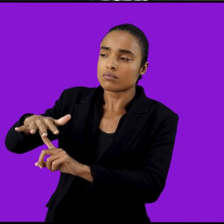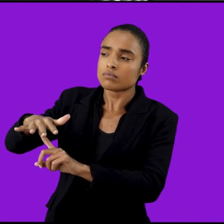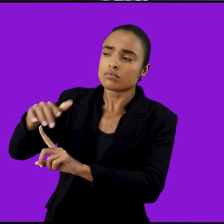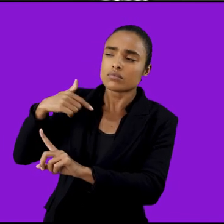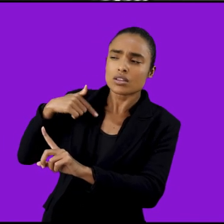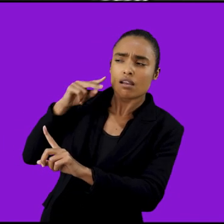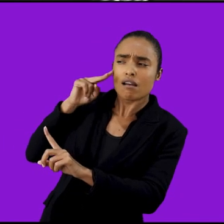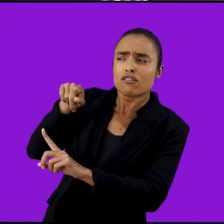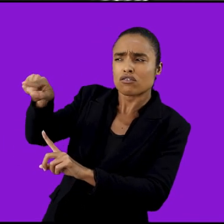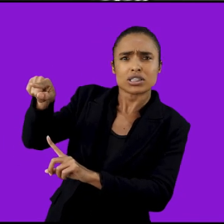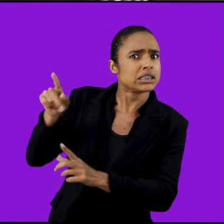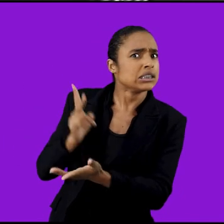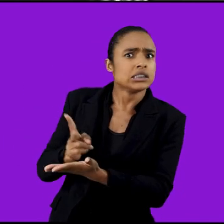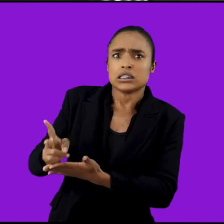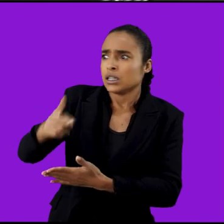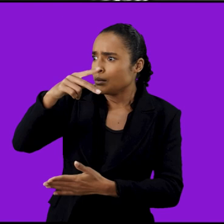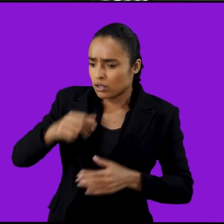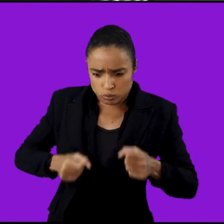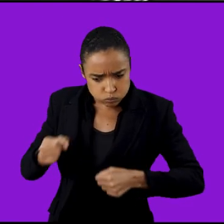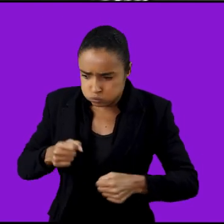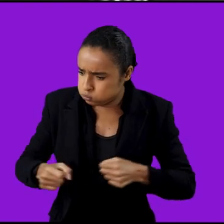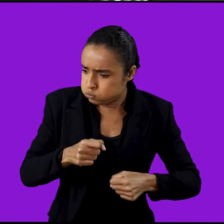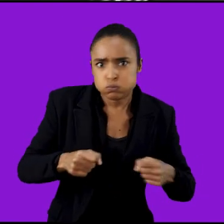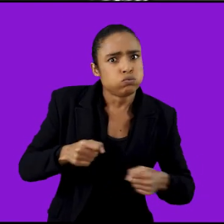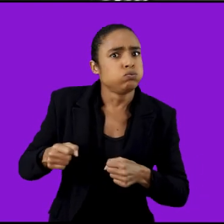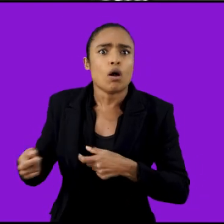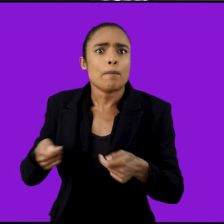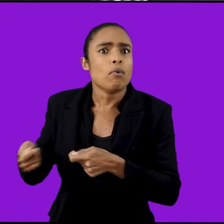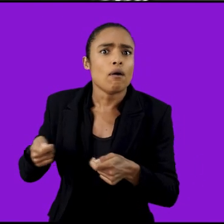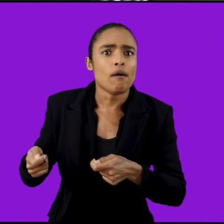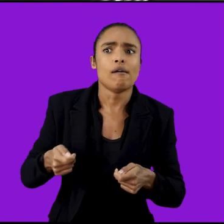eu vi você. Assim você sempre teve a milhão, né? No meio do olho do furacão, né? Fazendo